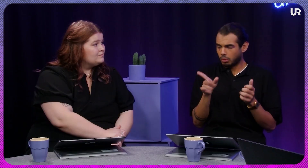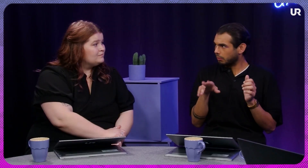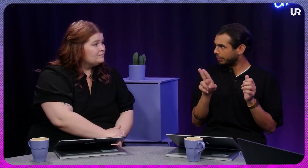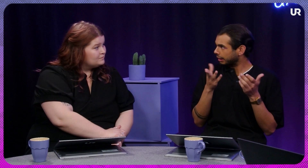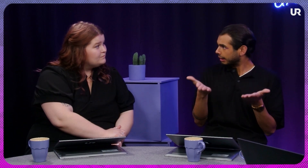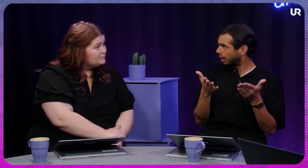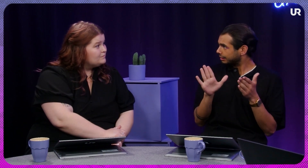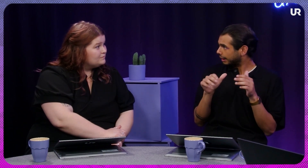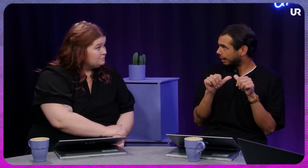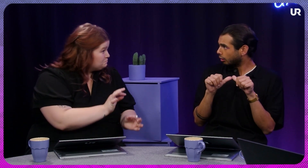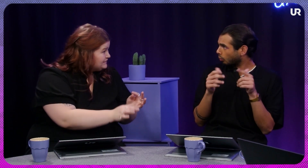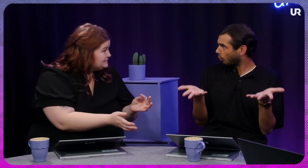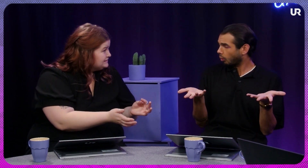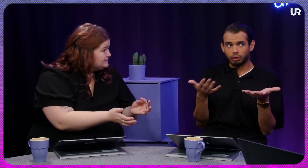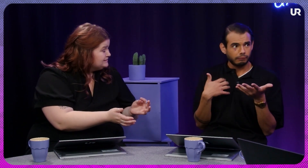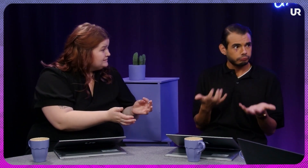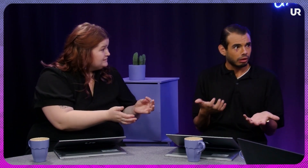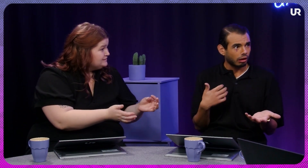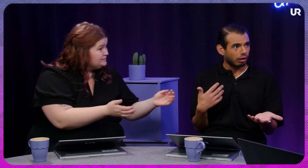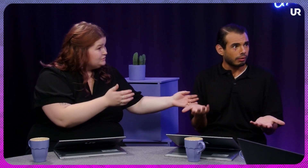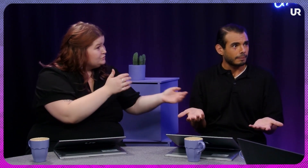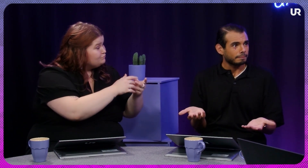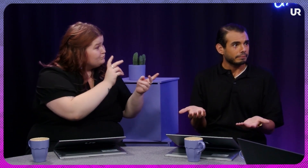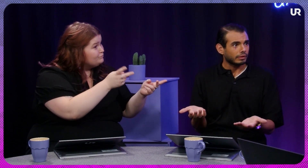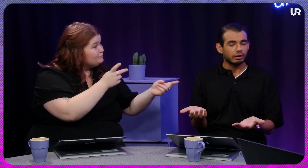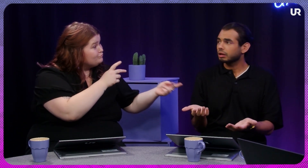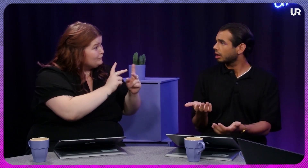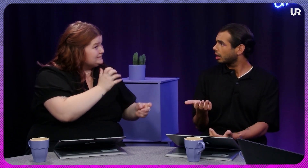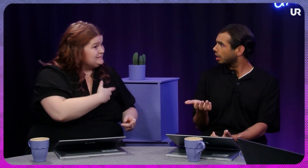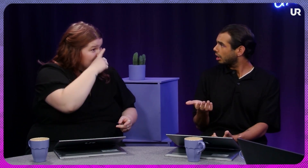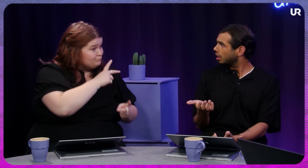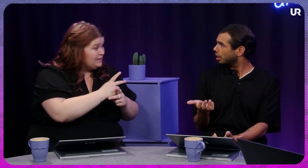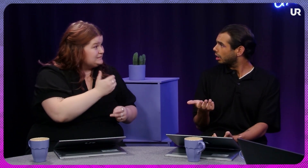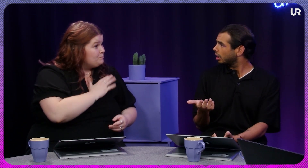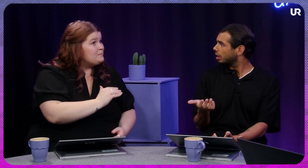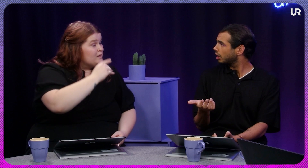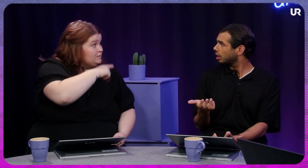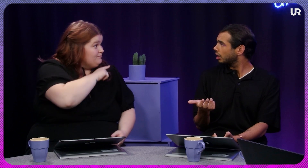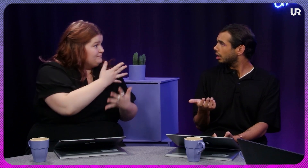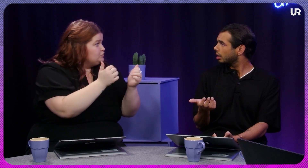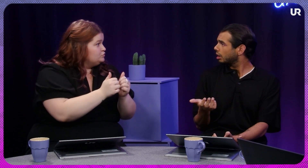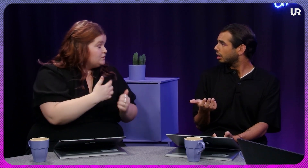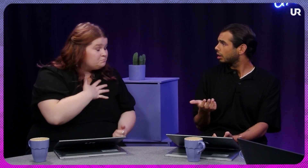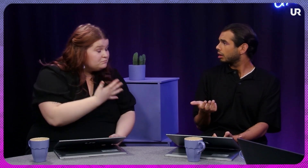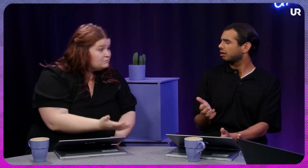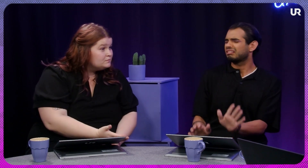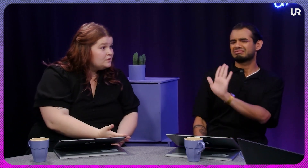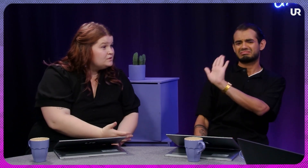Har hon ens gett sitt samtycke? Josephine: Precis! Josephine: Och tjejerna blir bara mer och mer utsatta för hemska saker. Så hemskt.